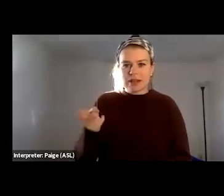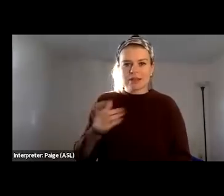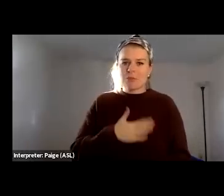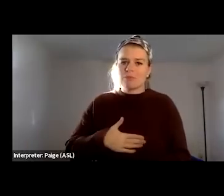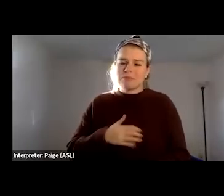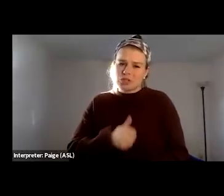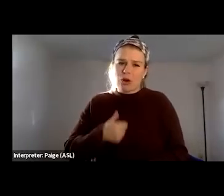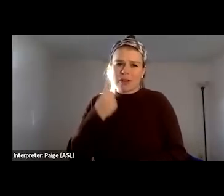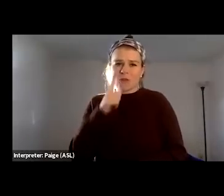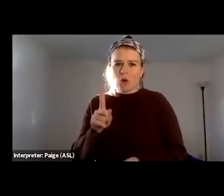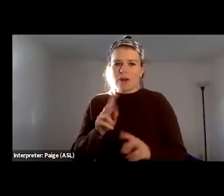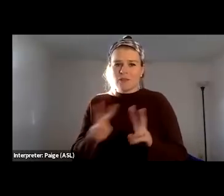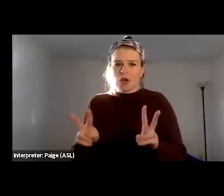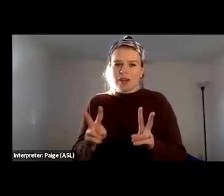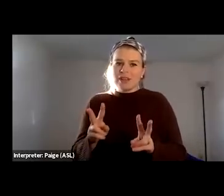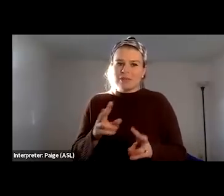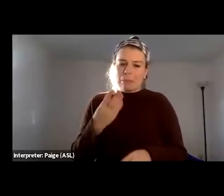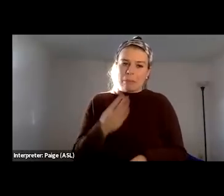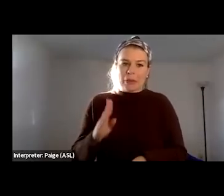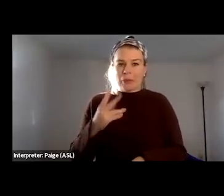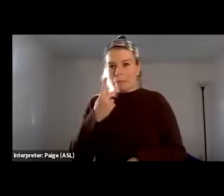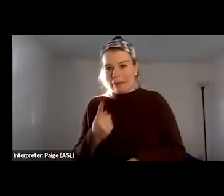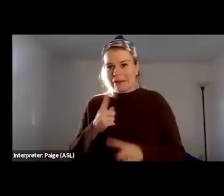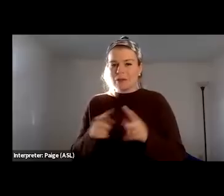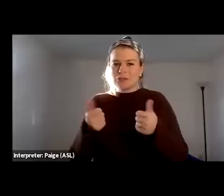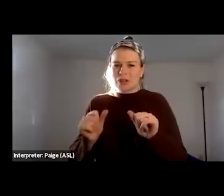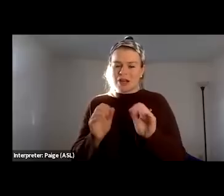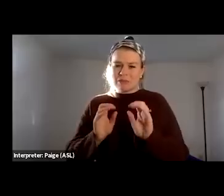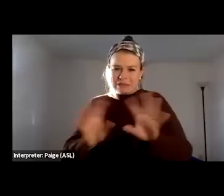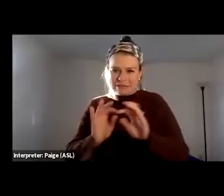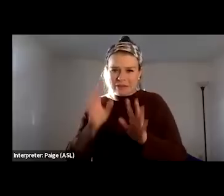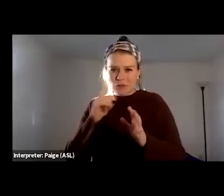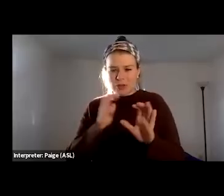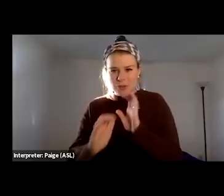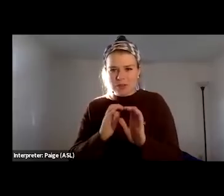pero a veces es más fácil para la comunicación. Y también variaban en el tipo de sinhogarismo,